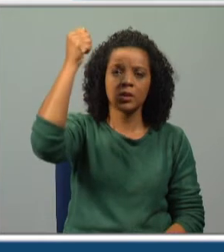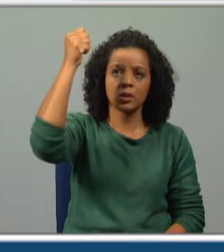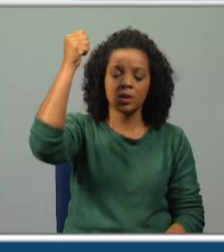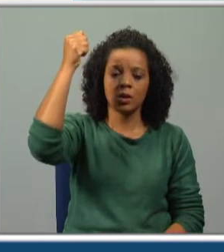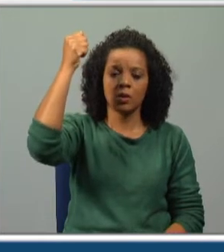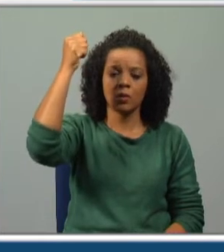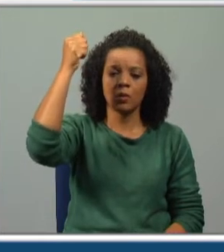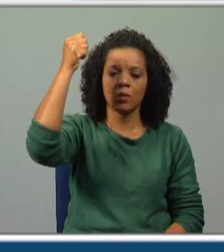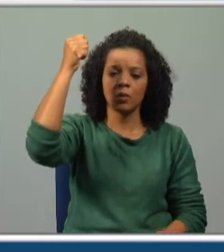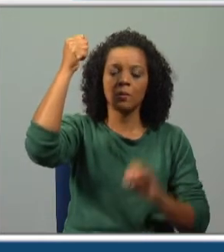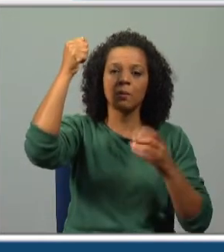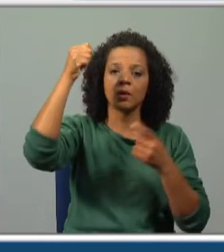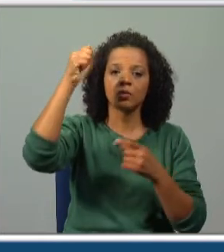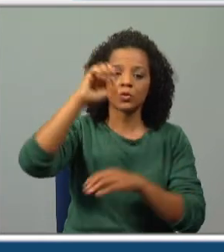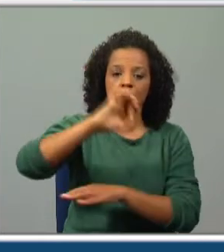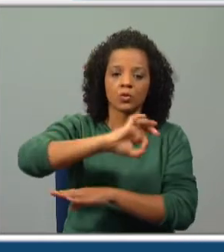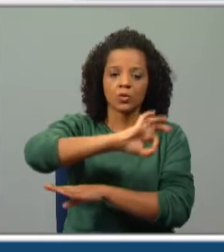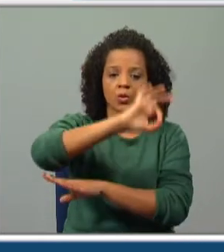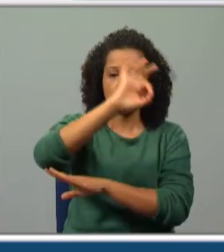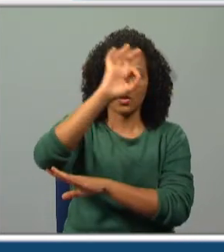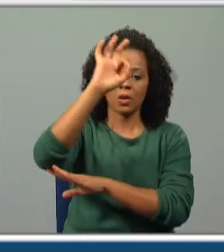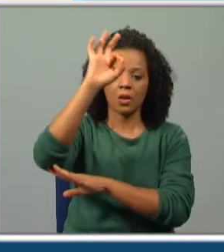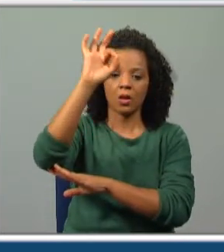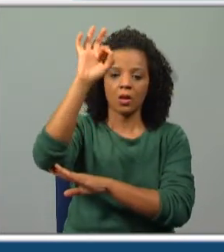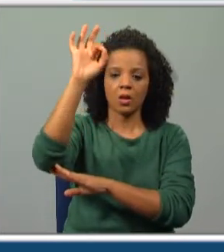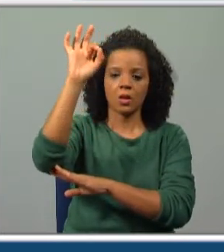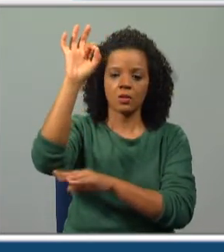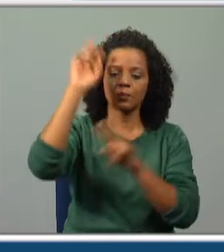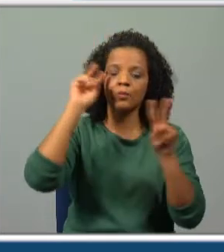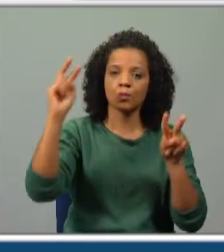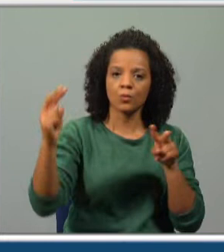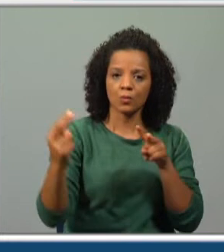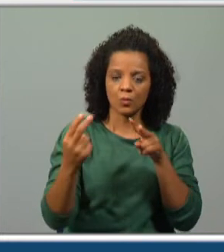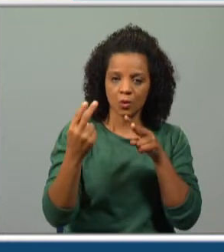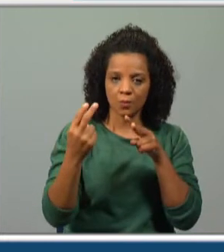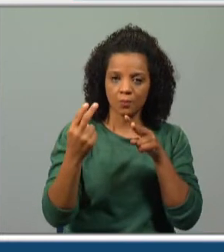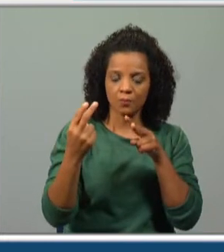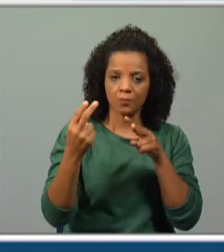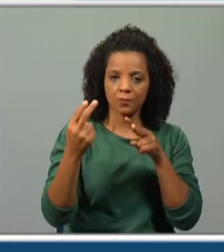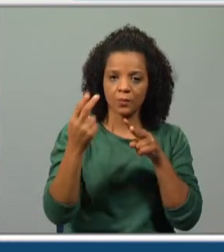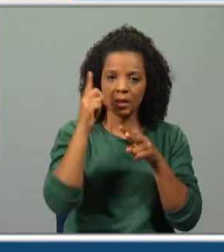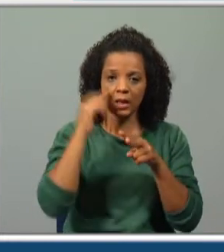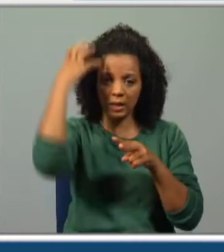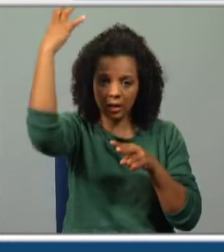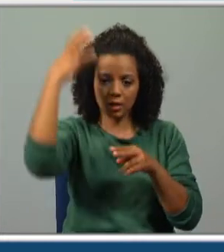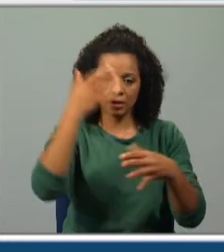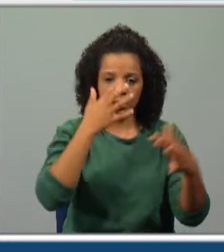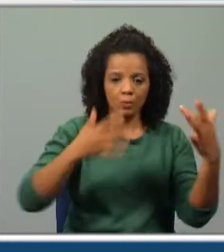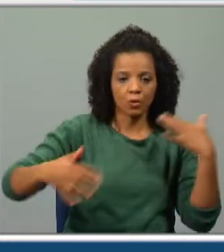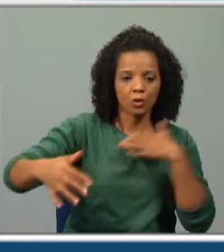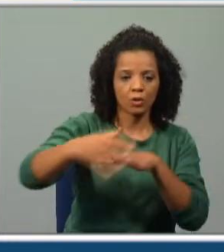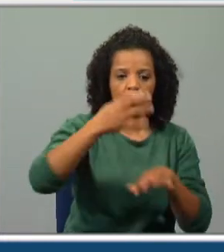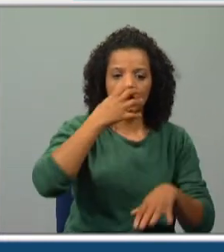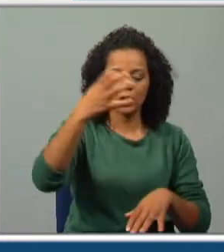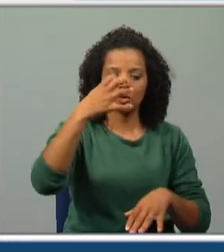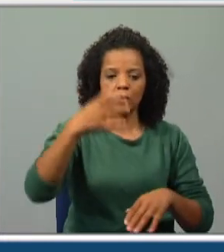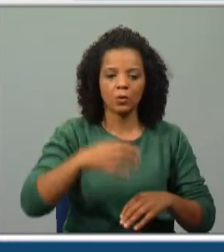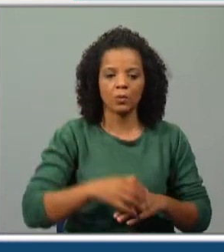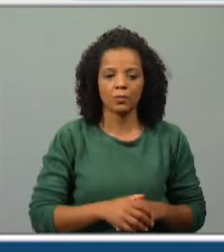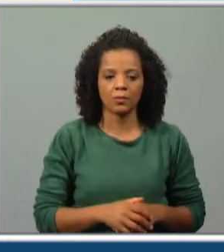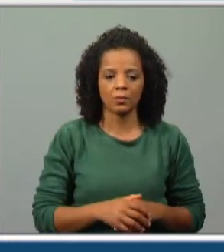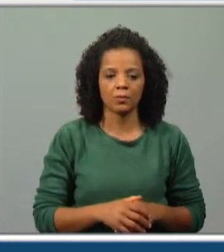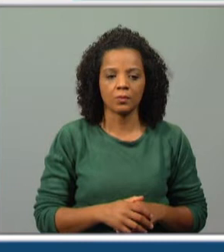onde subiam os primeiros Raios do Sol encarou a rainha a multidão E gritou 第一縷太陽升起的地方面對女王人群並大喊